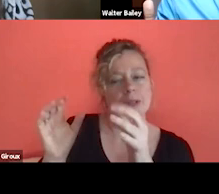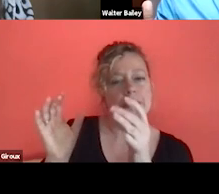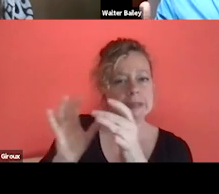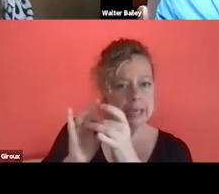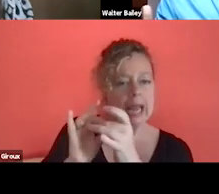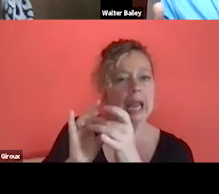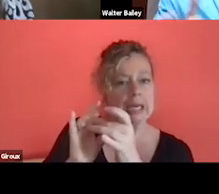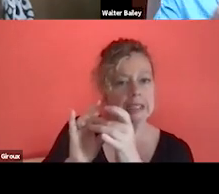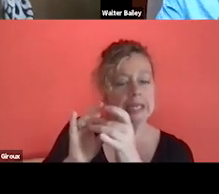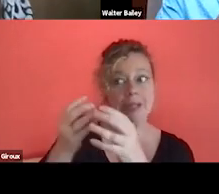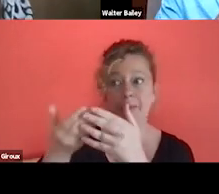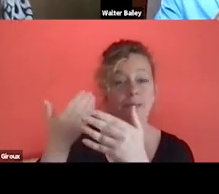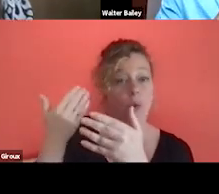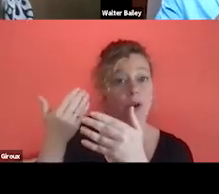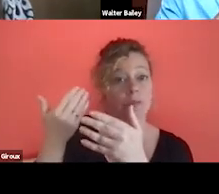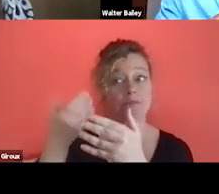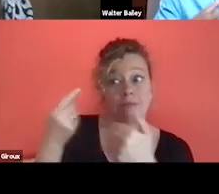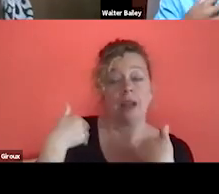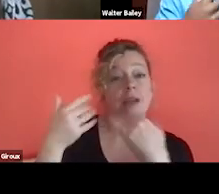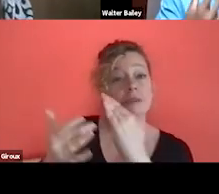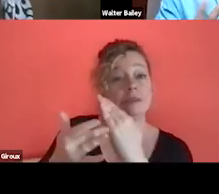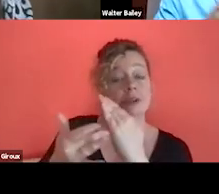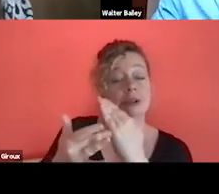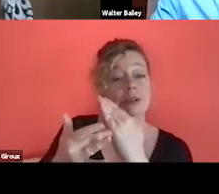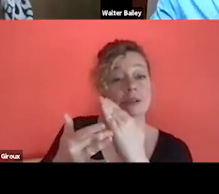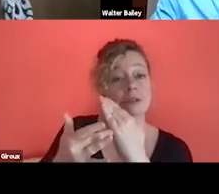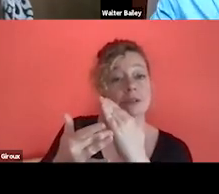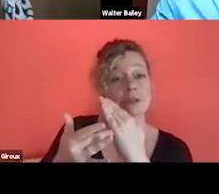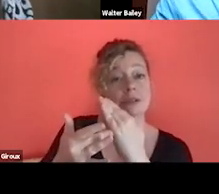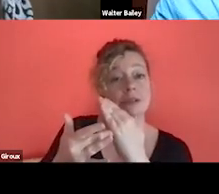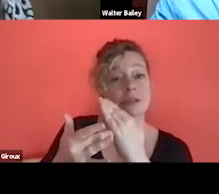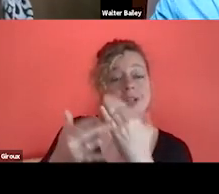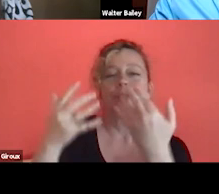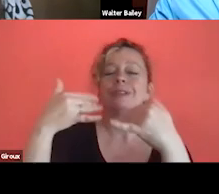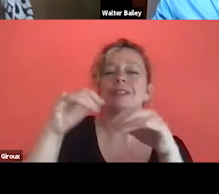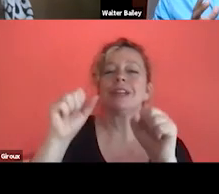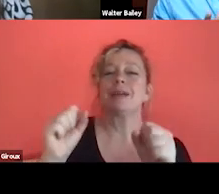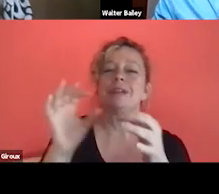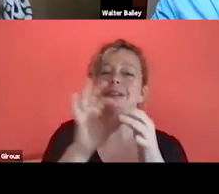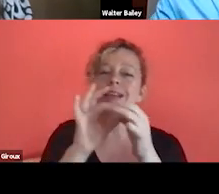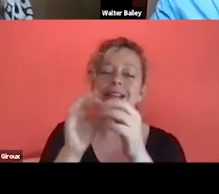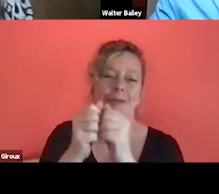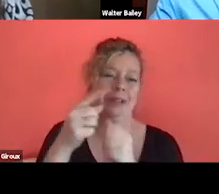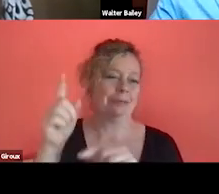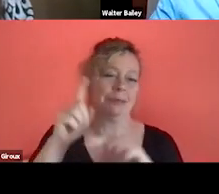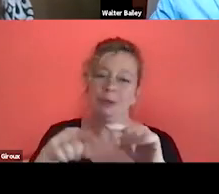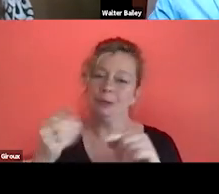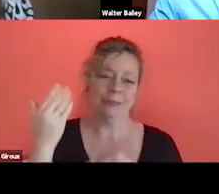y luego, antes de que se den cuenta, tenían algo de tecnología. Y así pudimos alcanzar aquellos a los que no podíamos alcanzar antes.